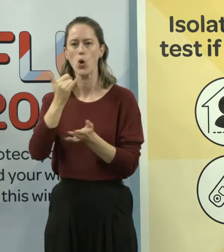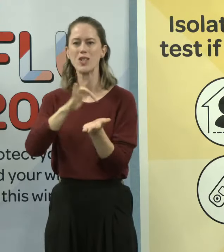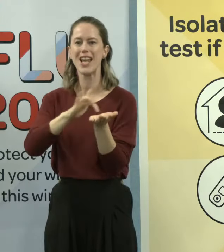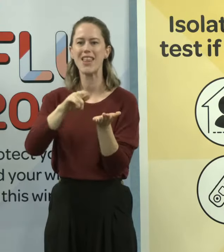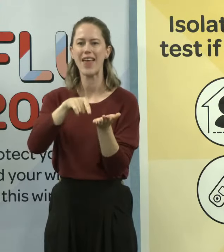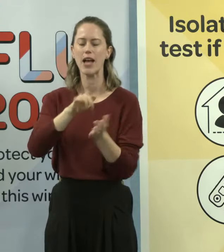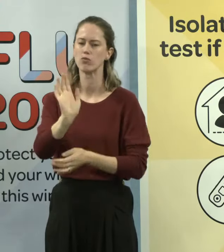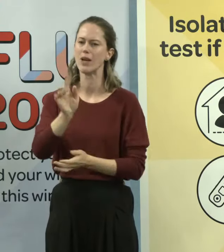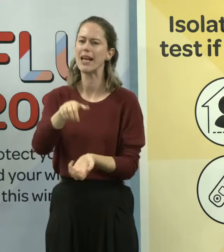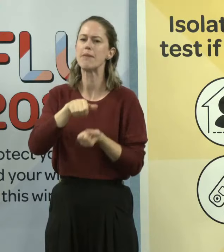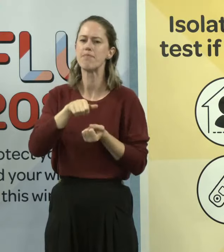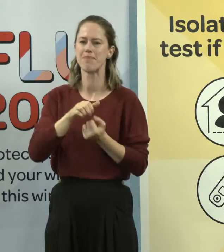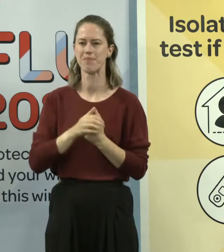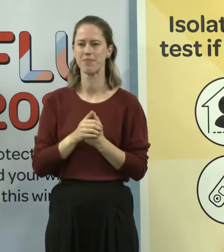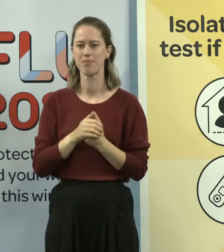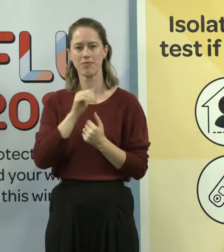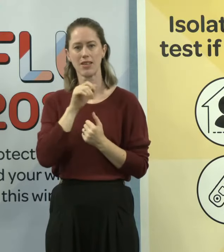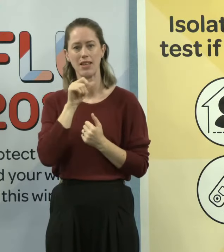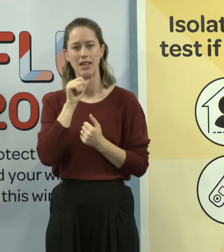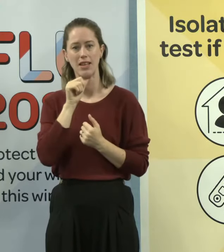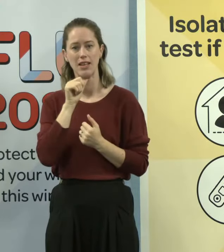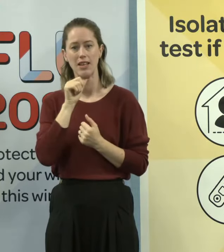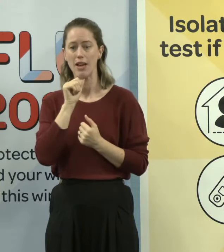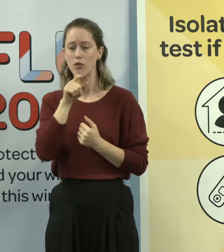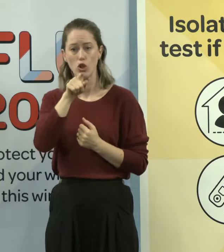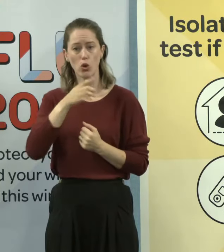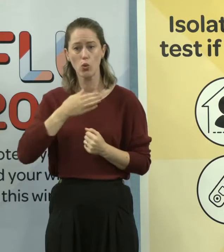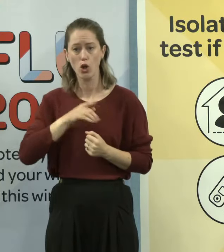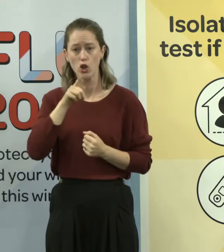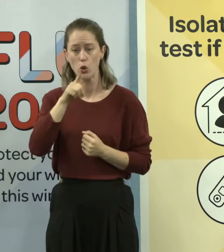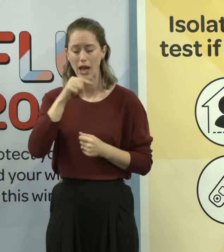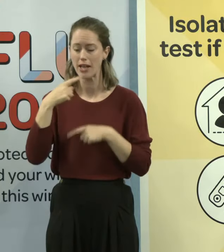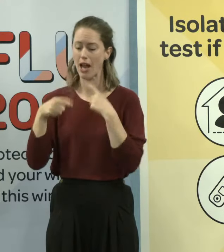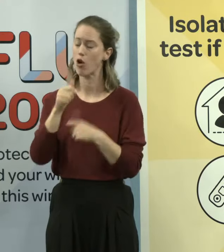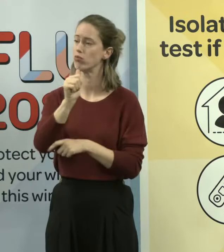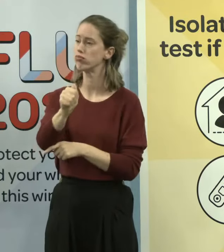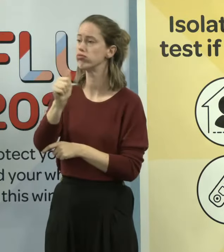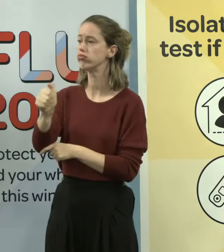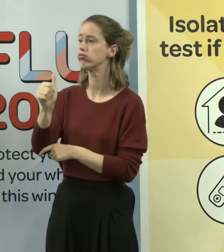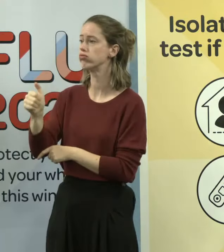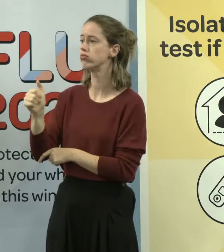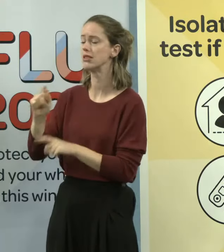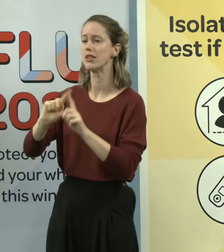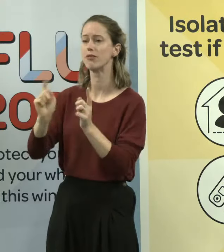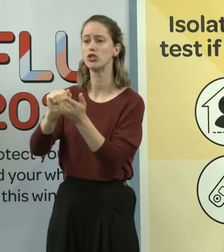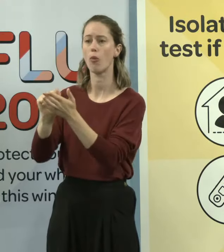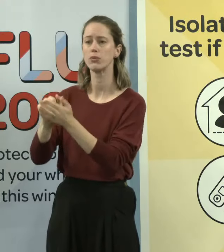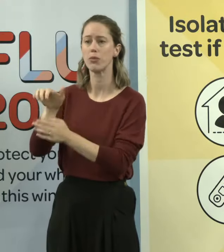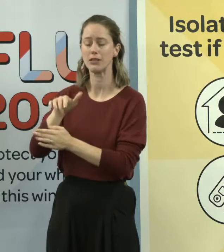rite ki ta matou korero i mua, tera pea me whakamahi te